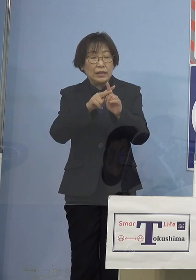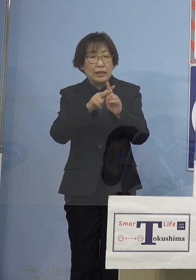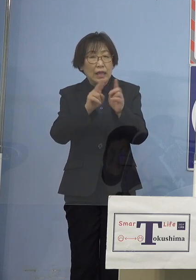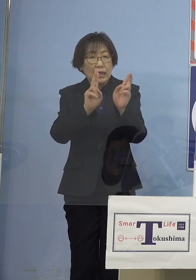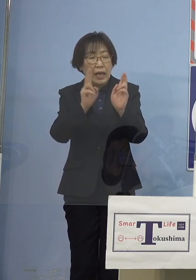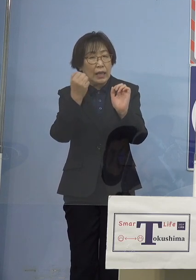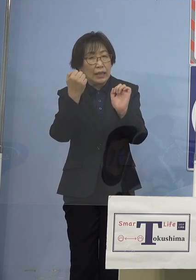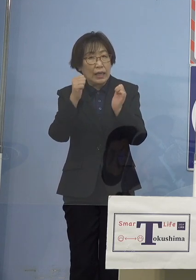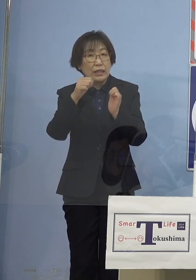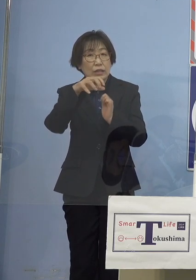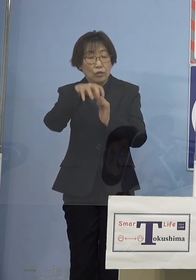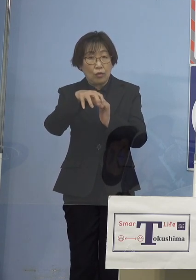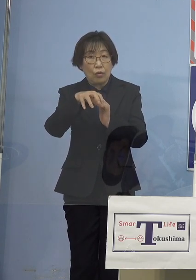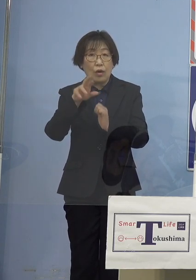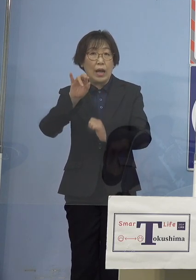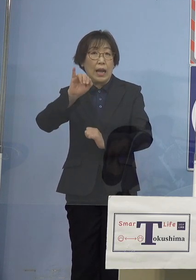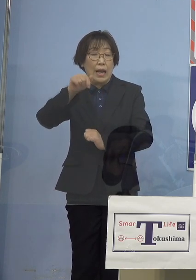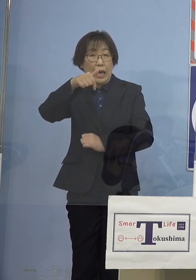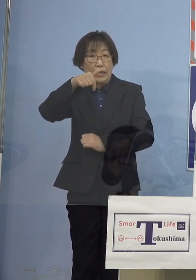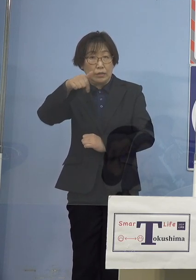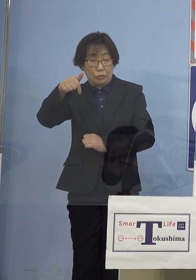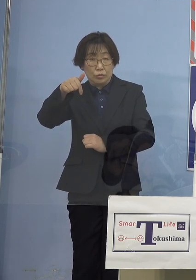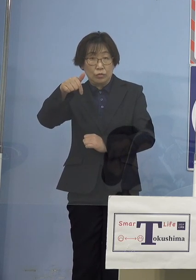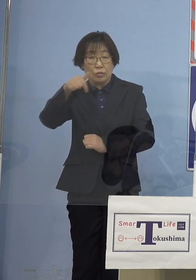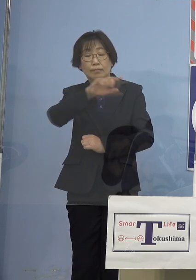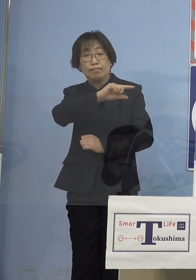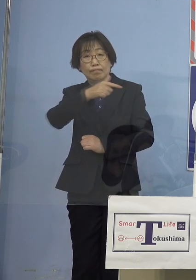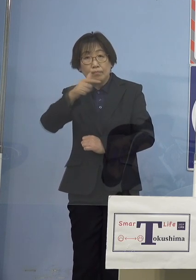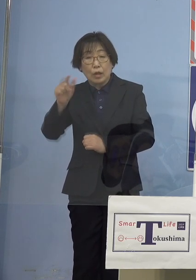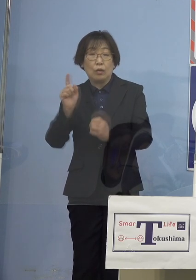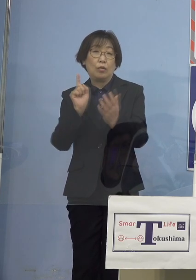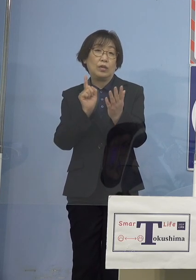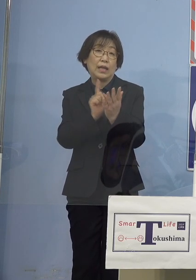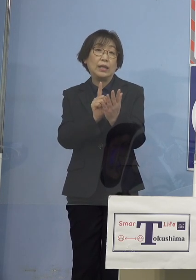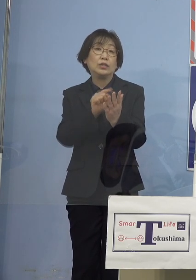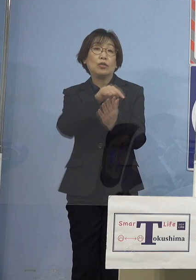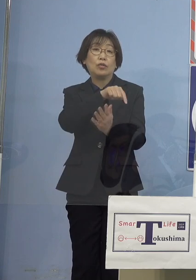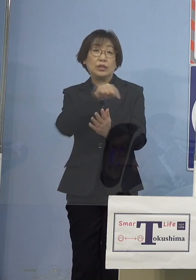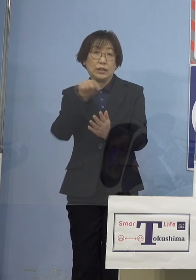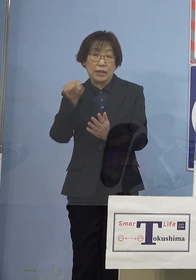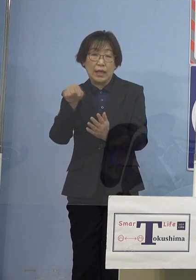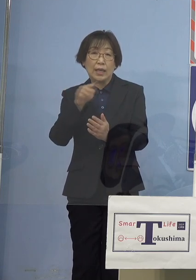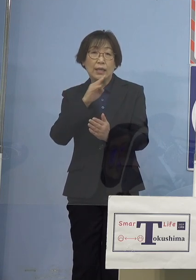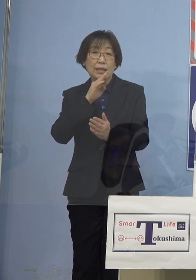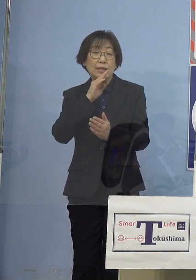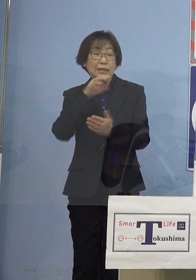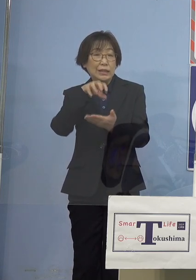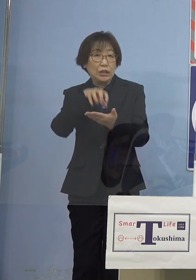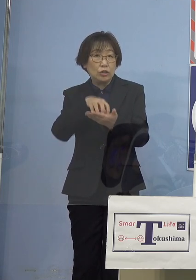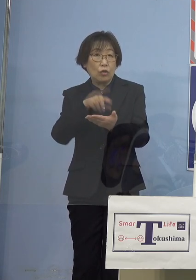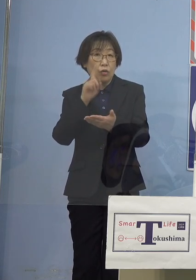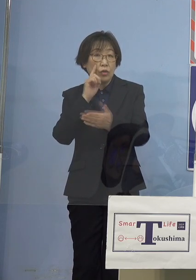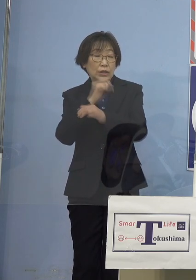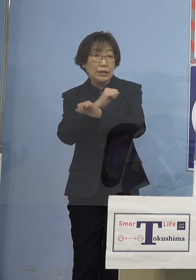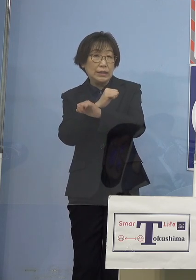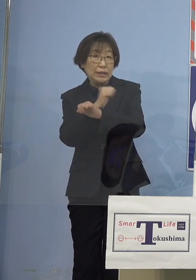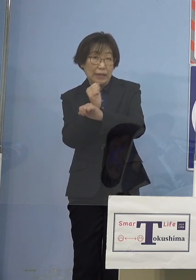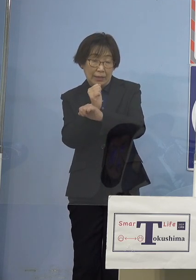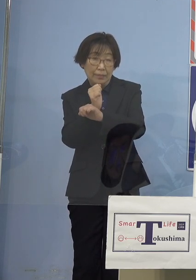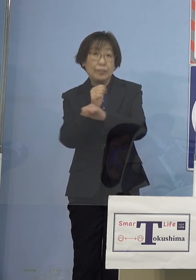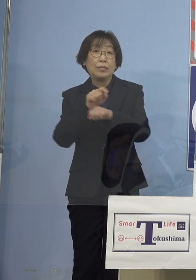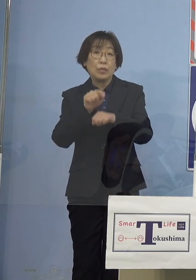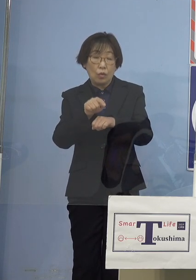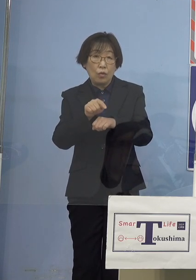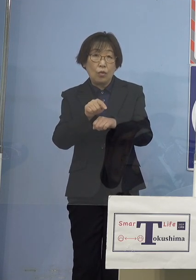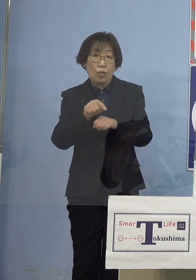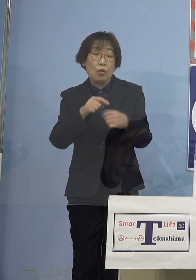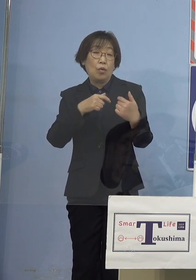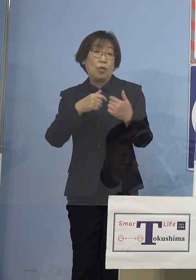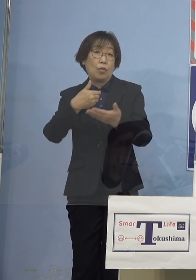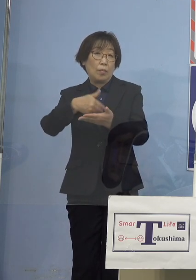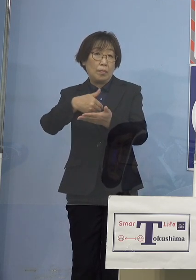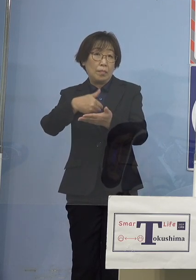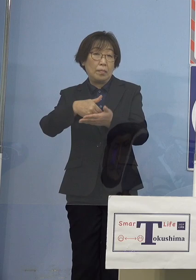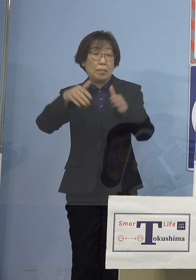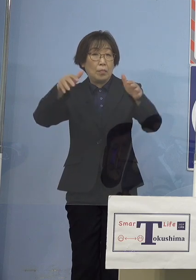大規模イベントなどを対象といたしまして 実証実験の候補案の募集が行われているところであります